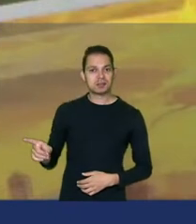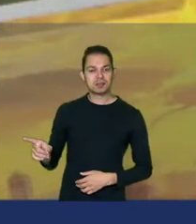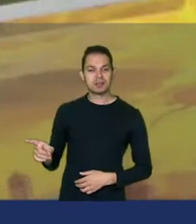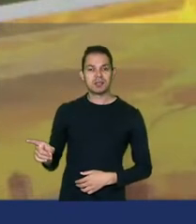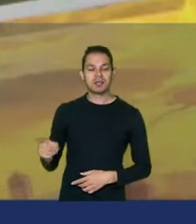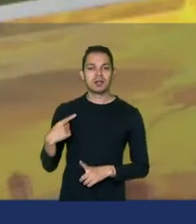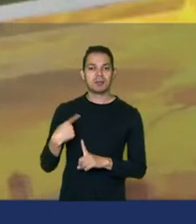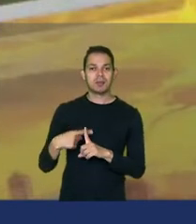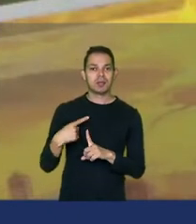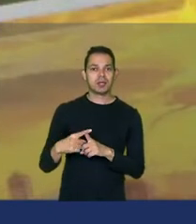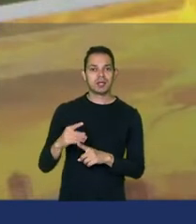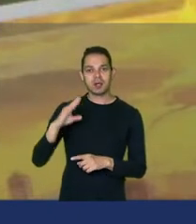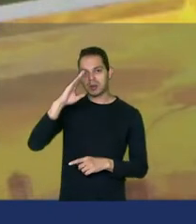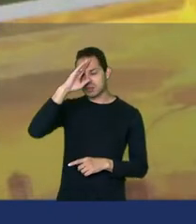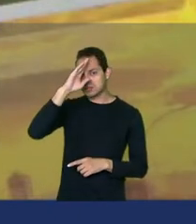O PRÓPRIO PRESIDENTE QUE DISSEMINA ÓDIO DESDE QUE